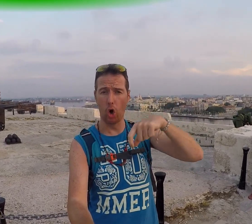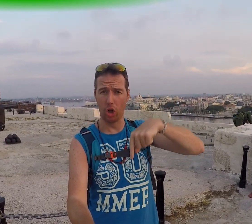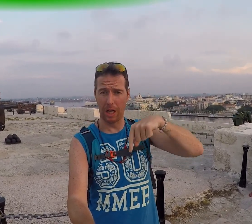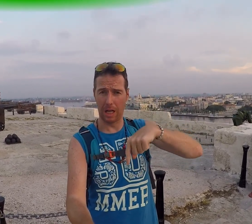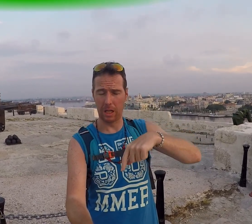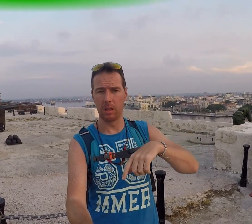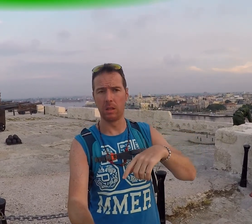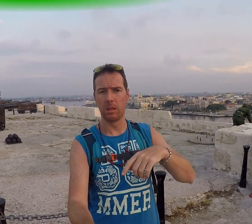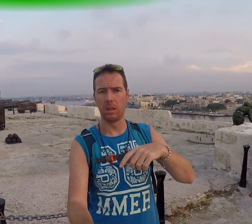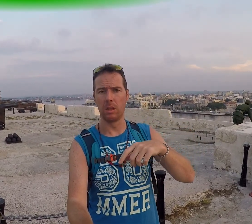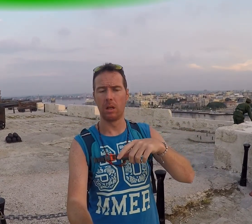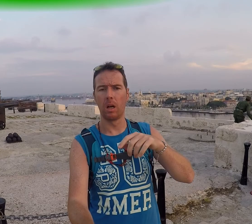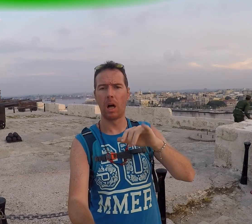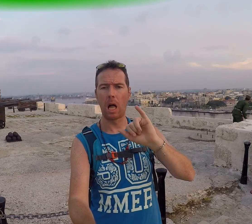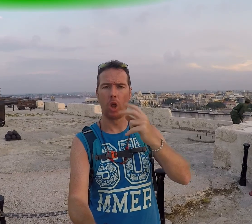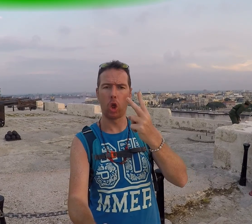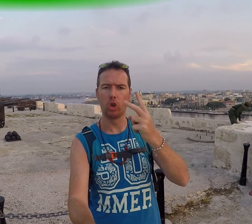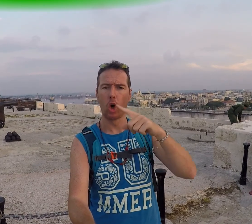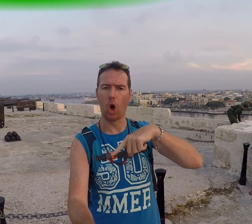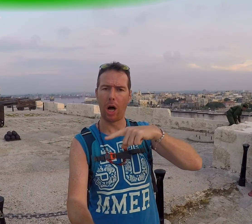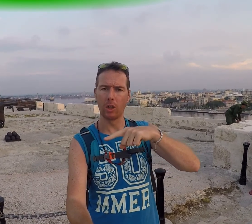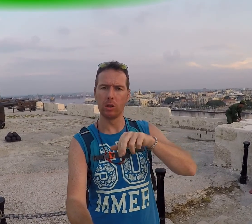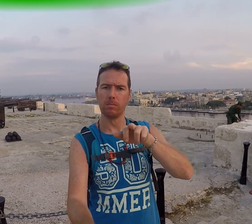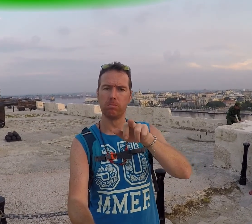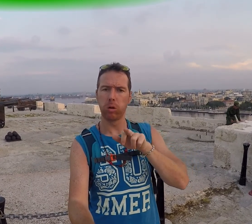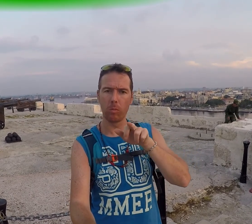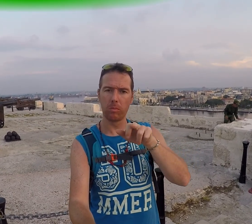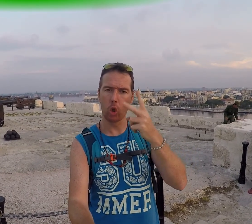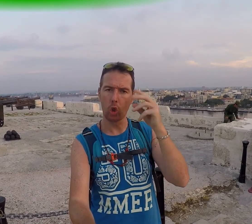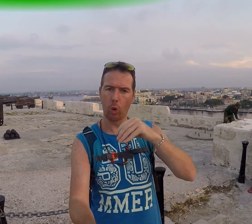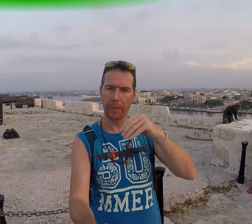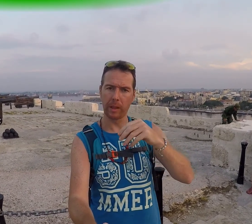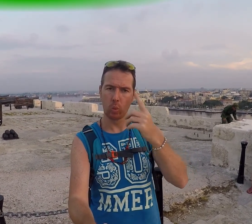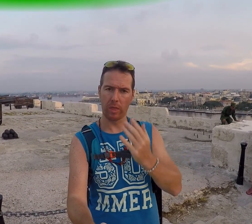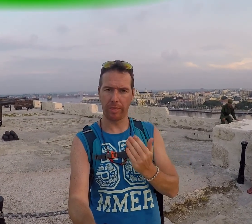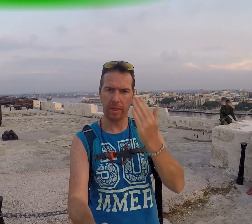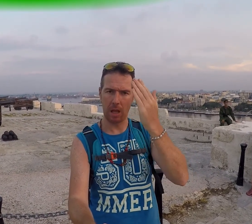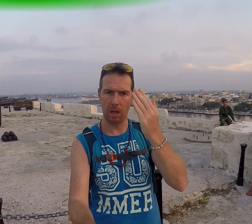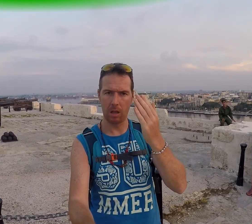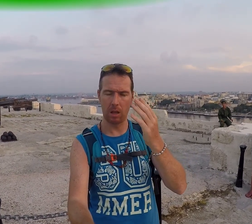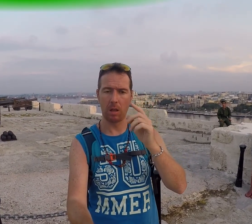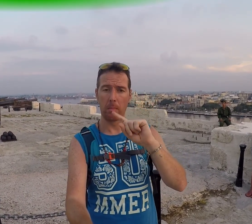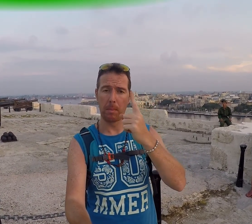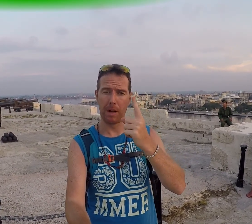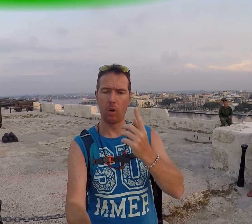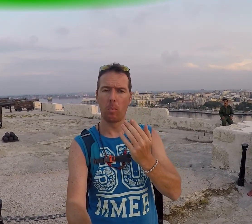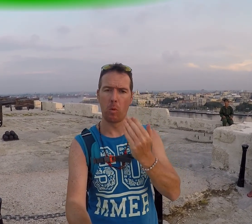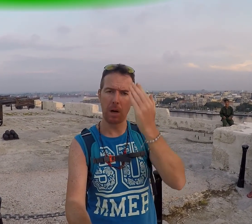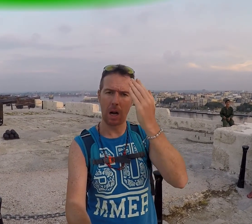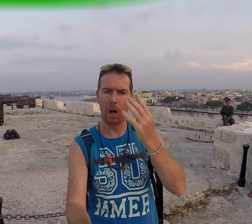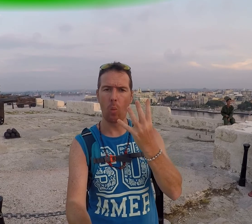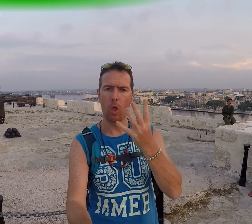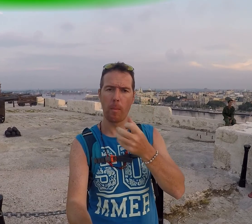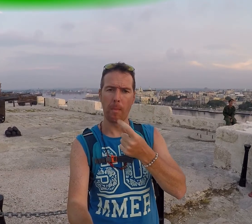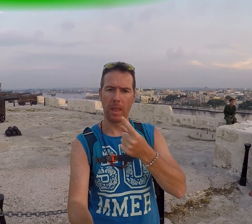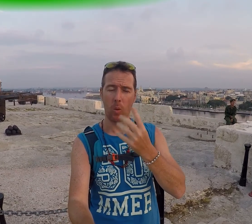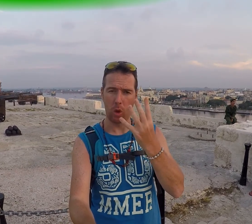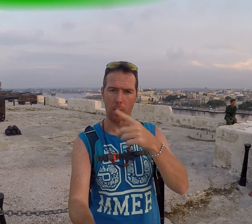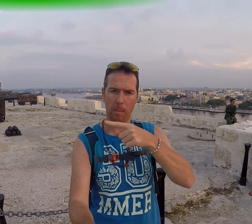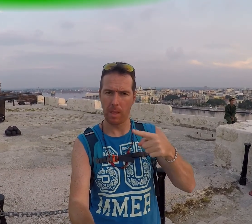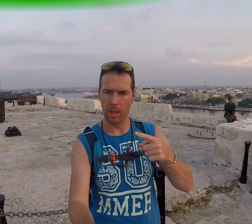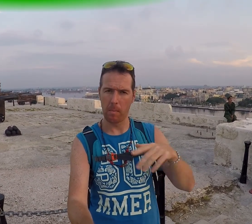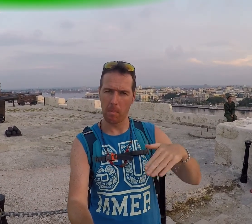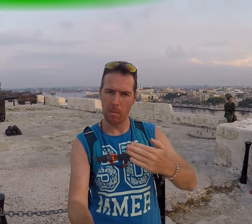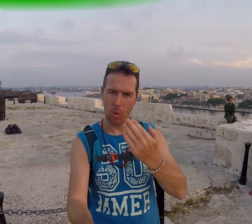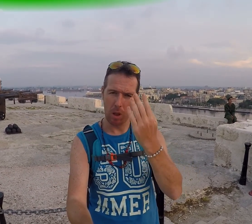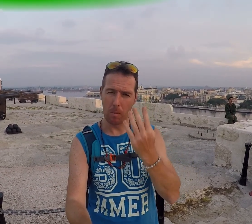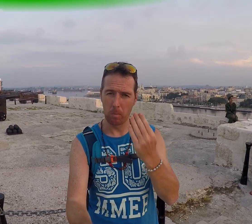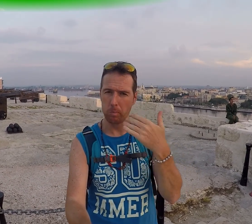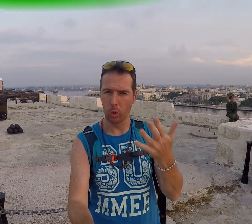Cuando era colonia española hacían dos cañonazos al día, a las 4:30 horas de la mañana...